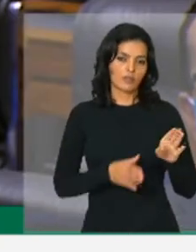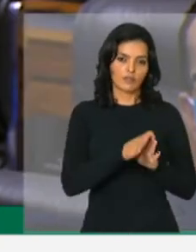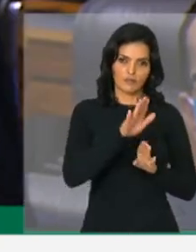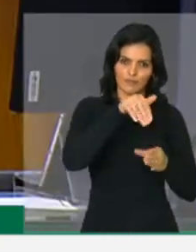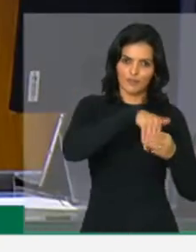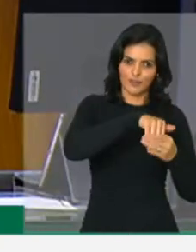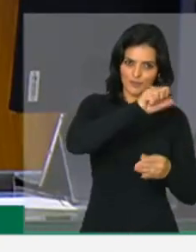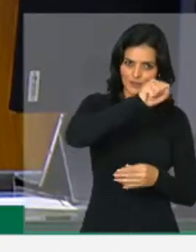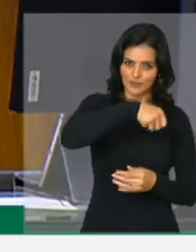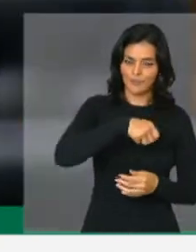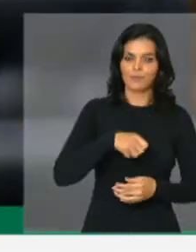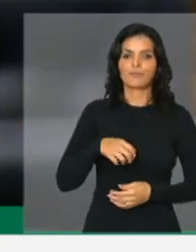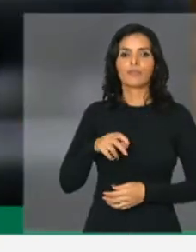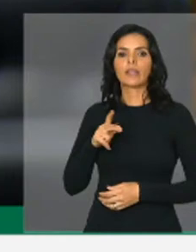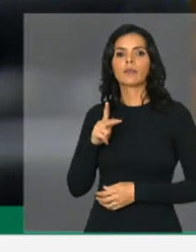COMPREENDER UMA MEDIDA PROVISÓRIA QUE PROPÕE UM